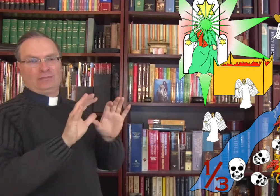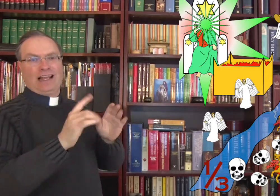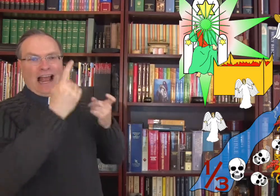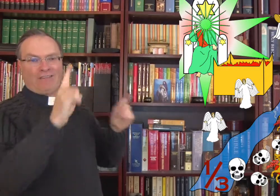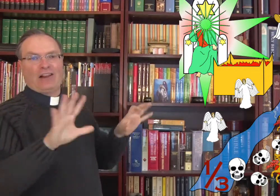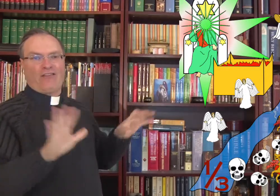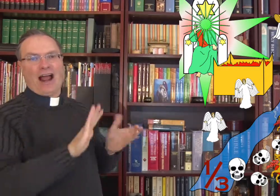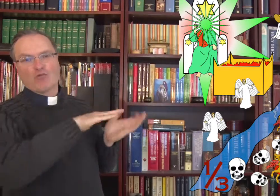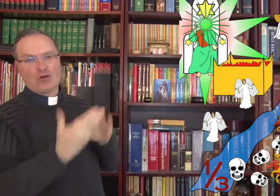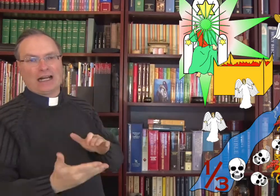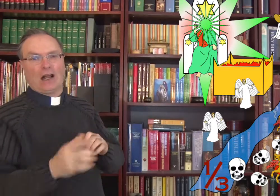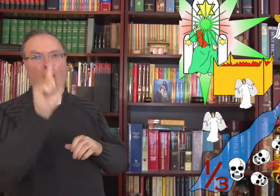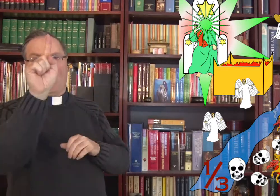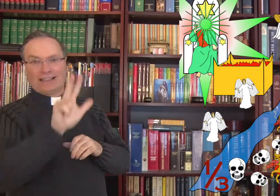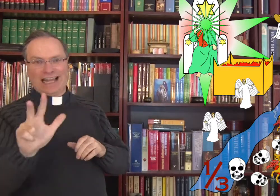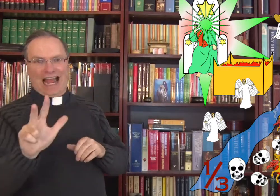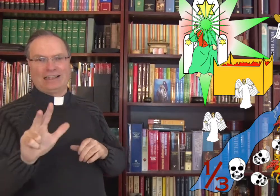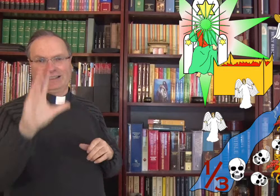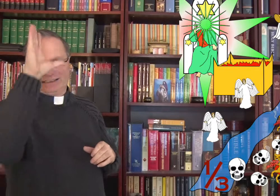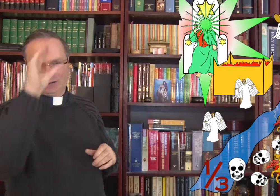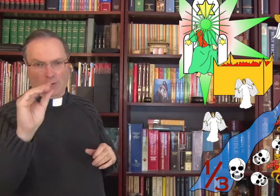afin de faire mourir le tiers des hommes.